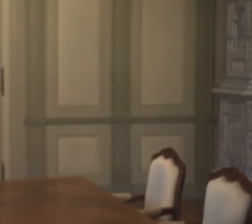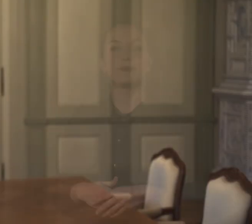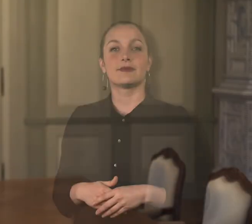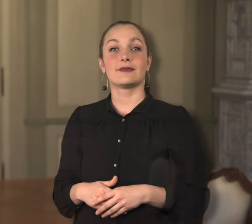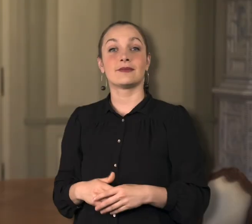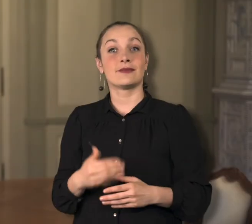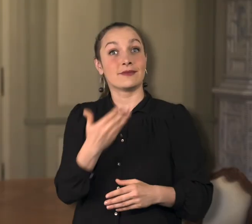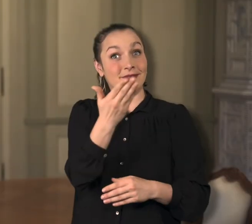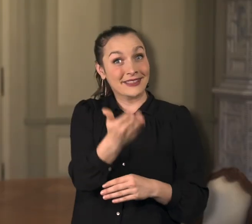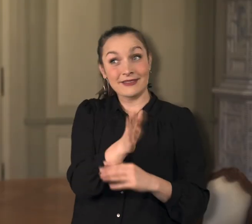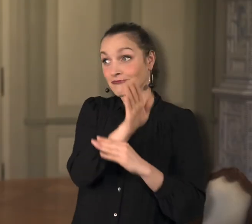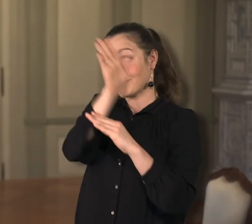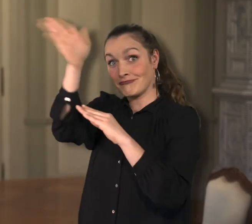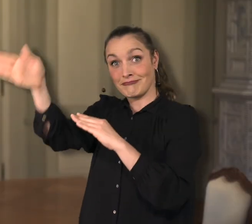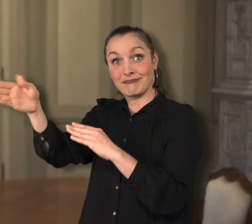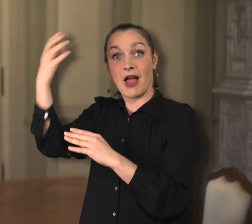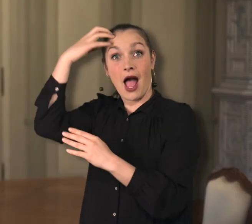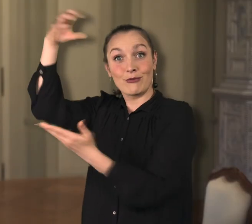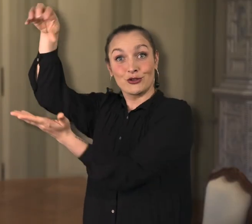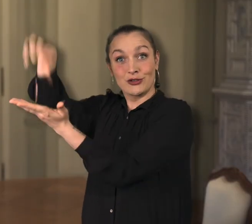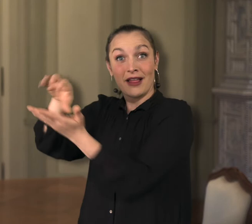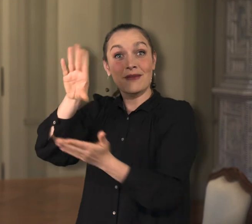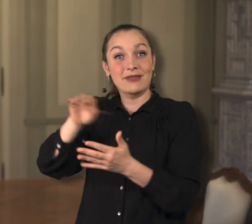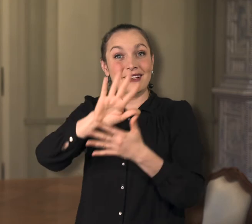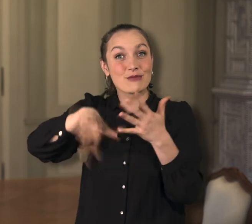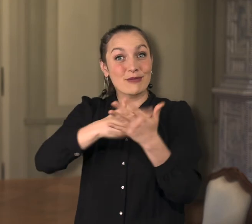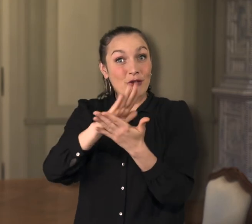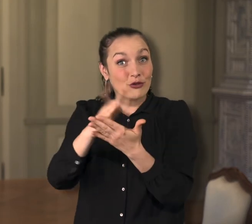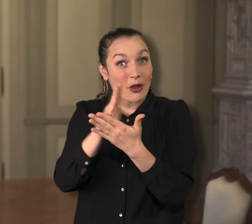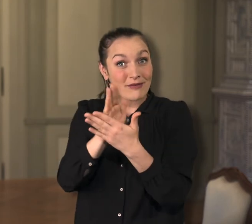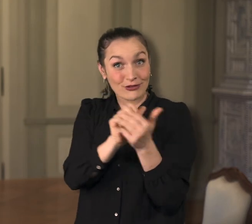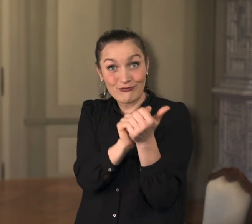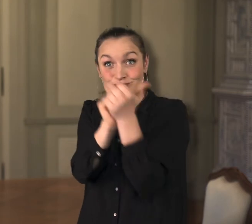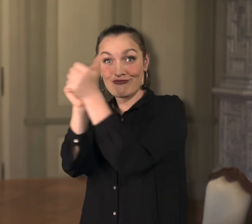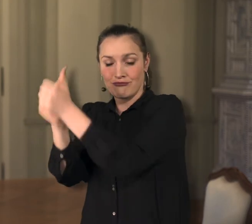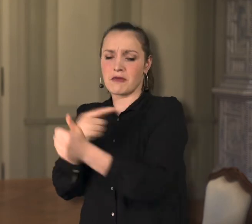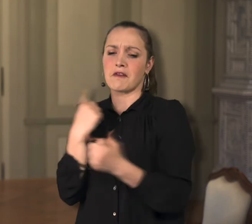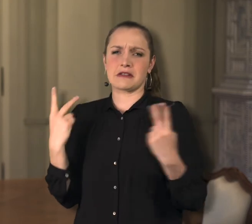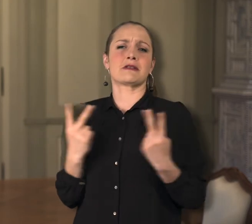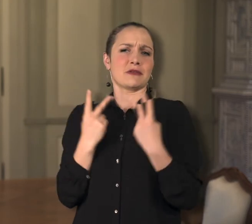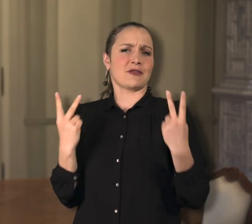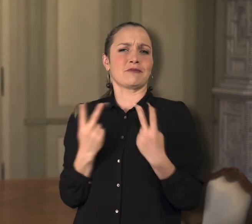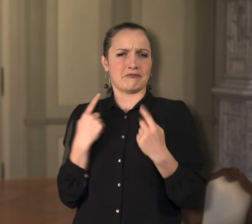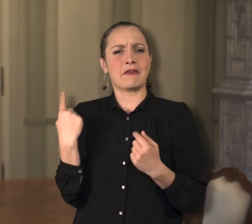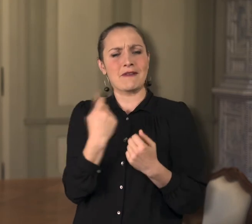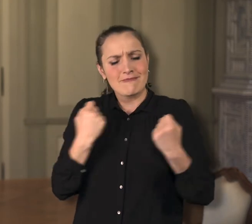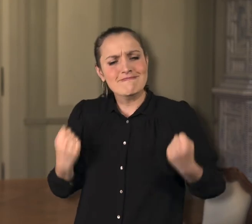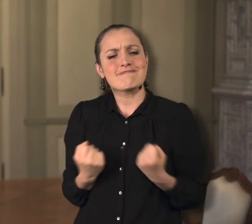Es ist selbstverständlich, dass Sie sich beim Besuch einer städtischen Amtsstelle von einer Gebärdensprachdolmetscherin begleiten lassen können.